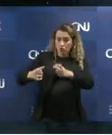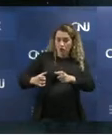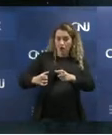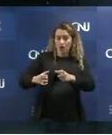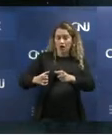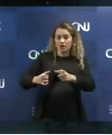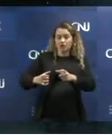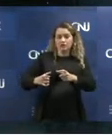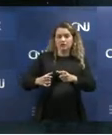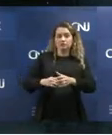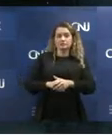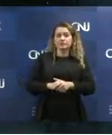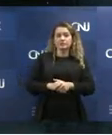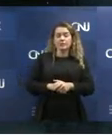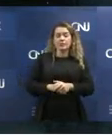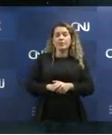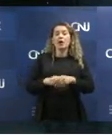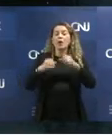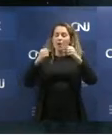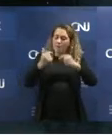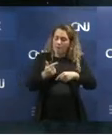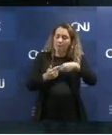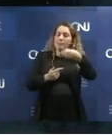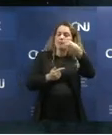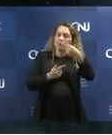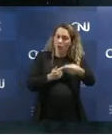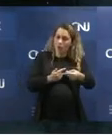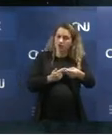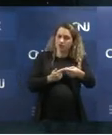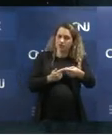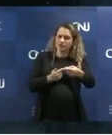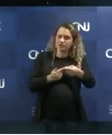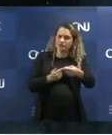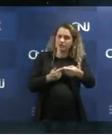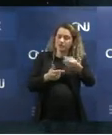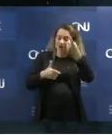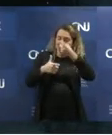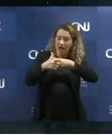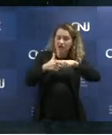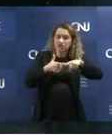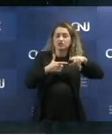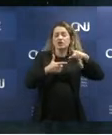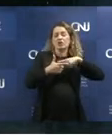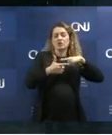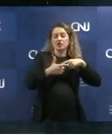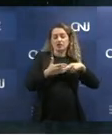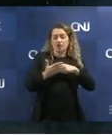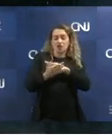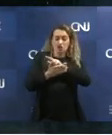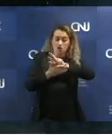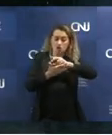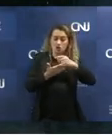mesmo após a divisão daquela unidade, em outras três unidades, a situação continuou.